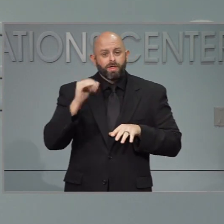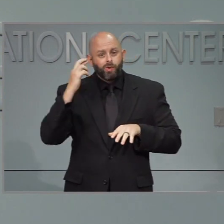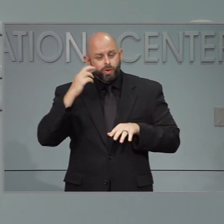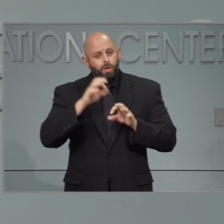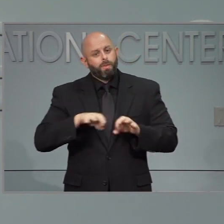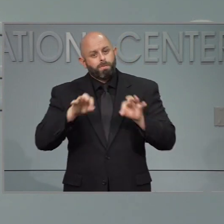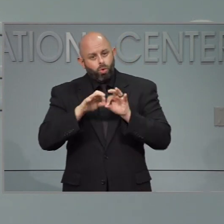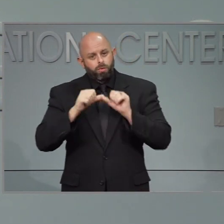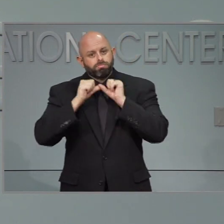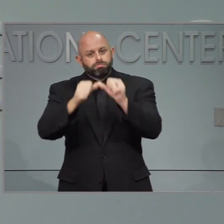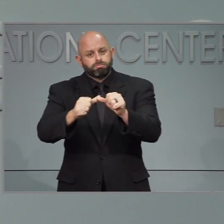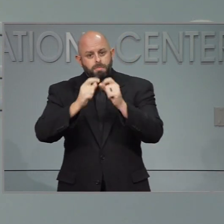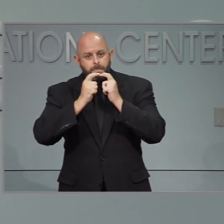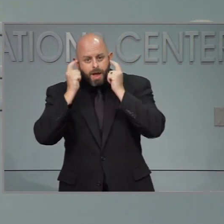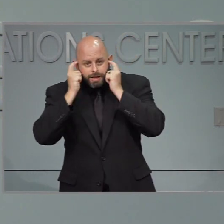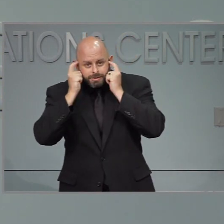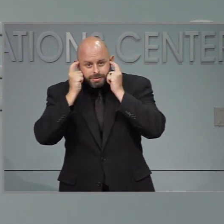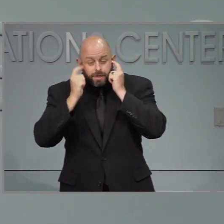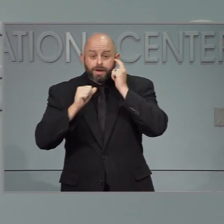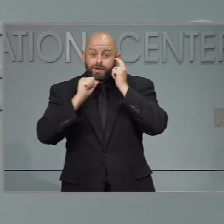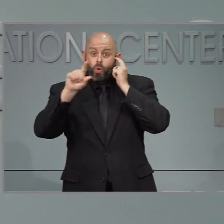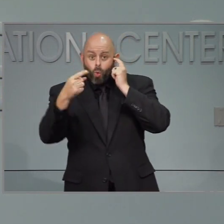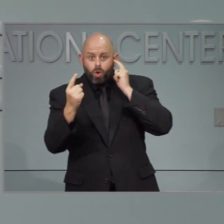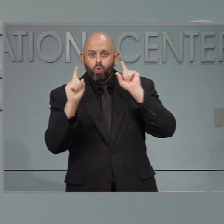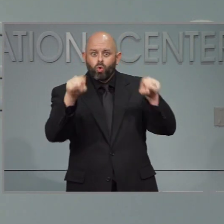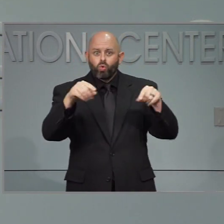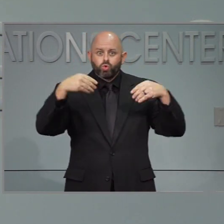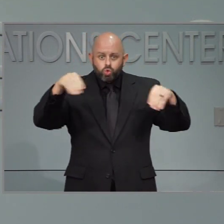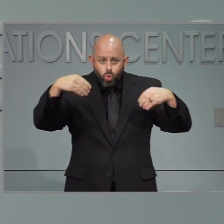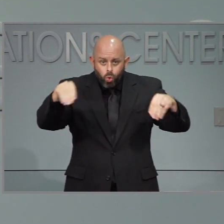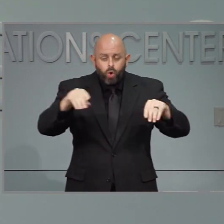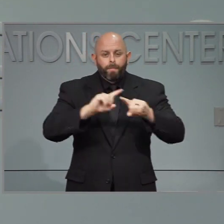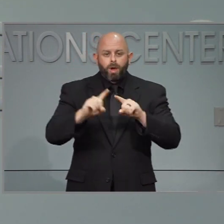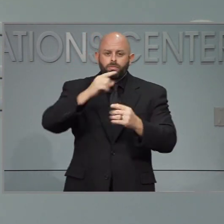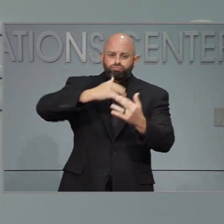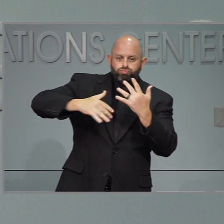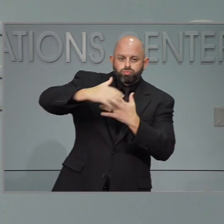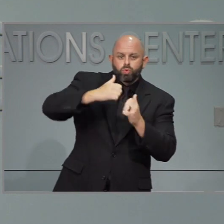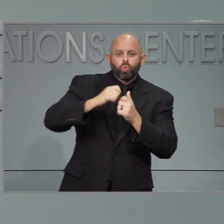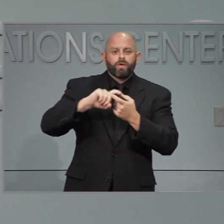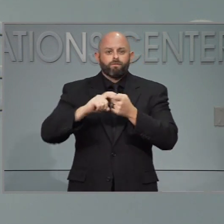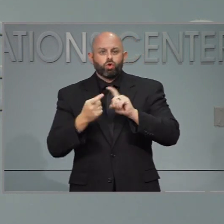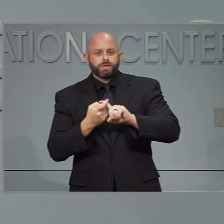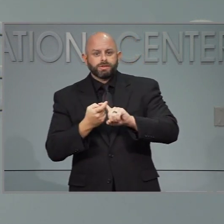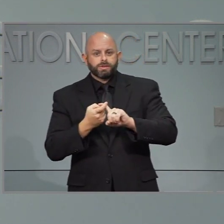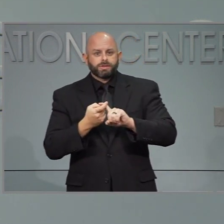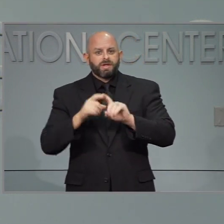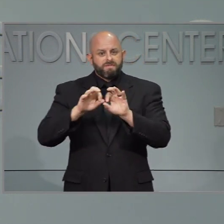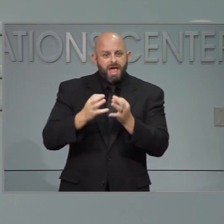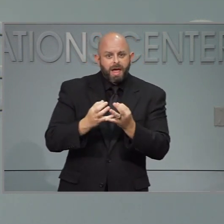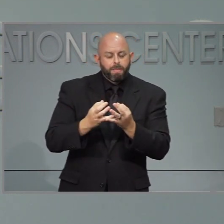amigos y es por eso que es tan importante que lleven la mascarilla no nada más cuando la tienda, sino también cuando